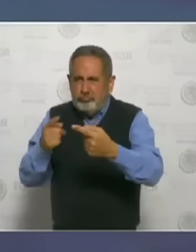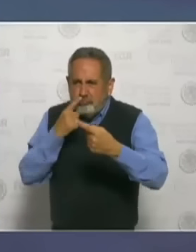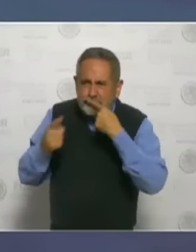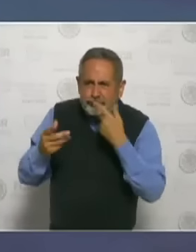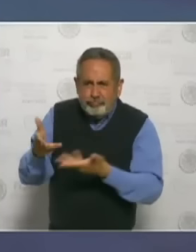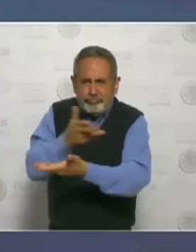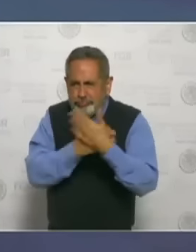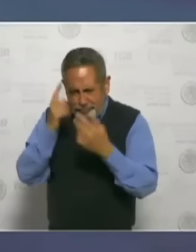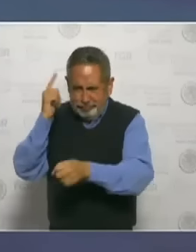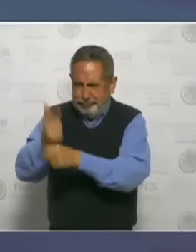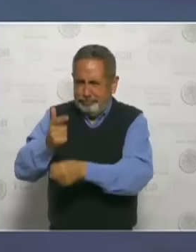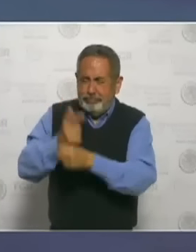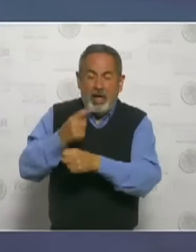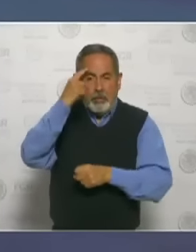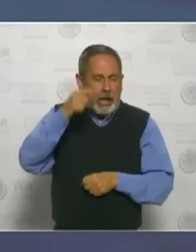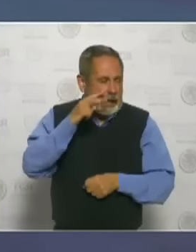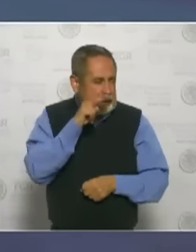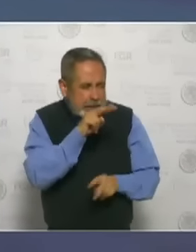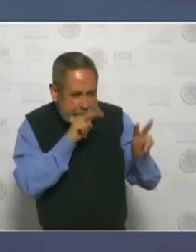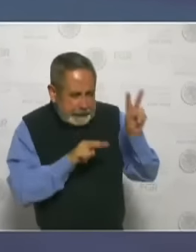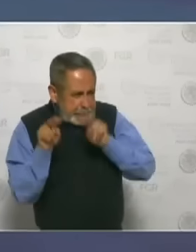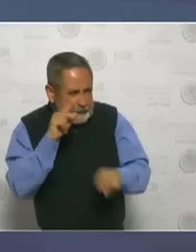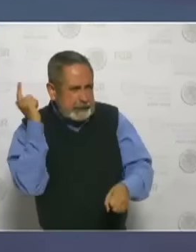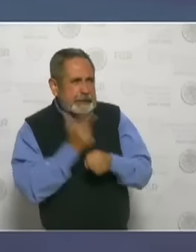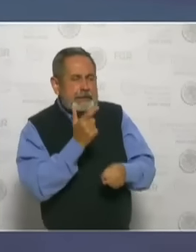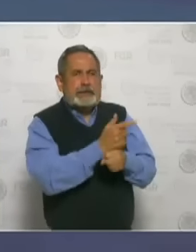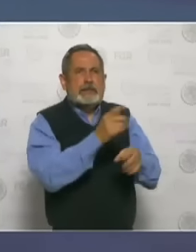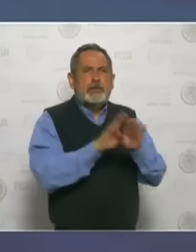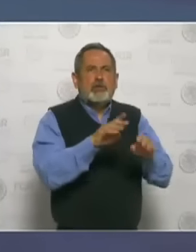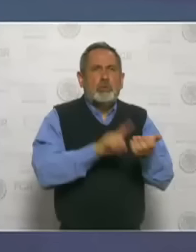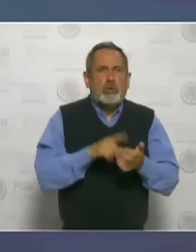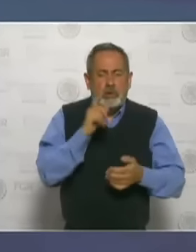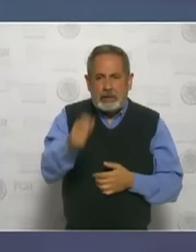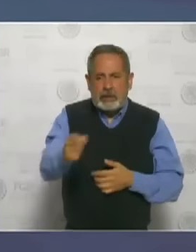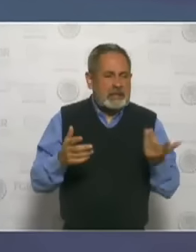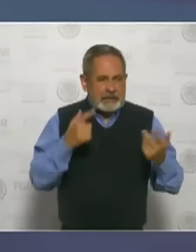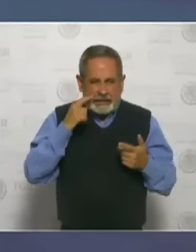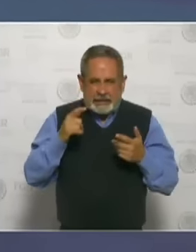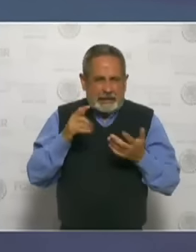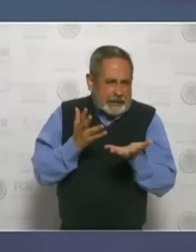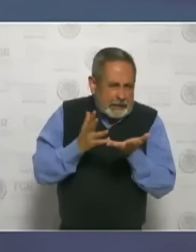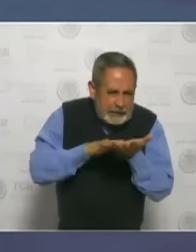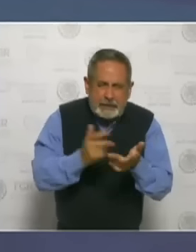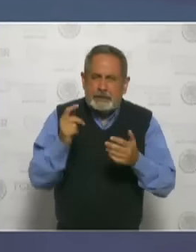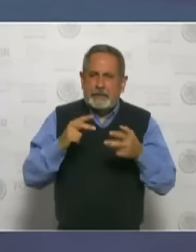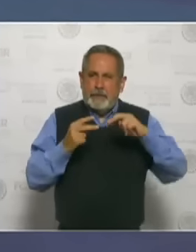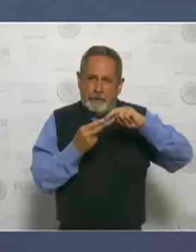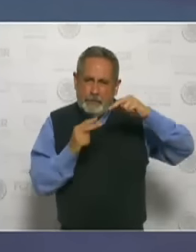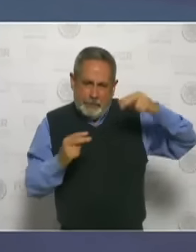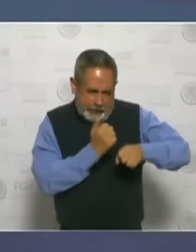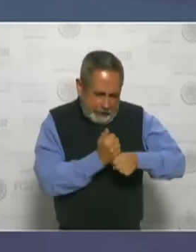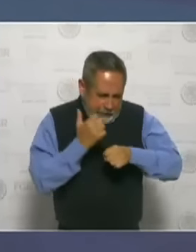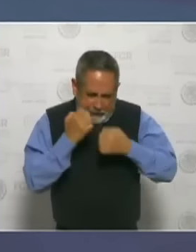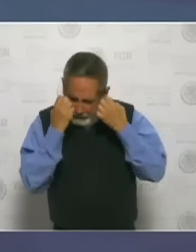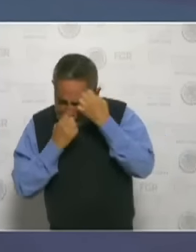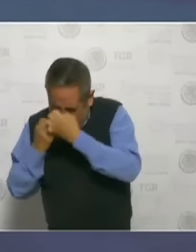identificar patrones y agresores hasta el uso de biometría, genética y trazabilidad digital